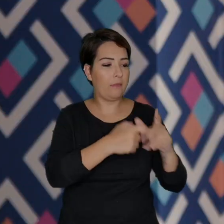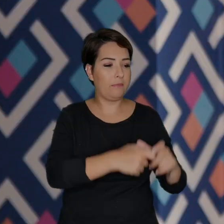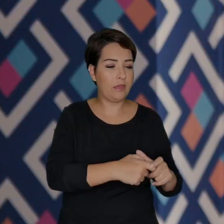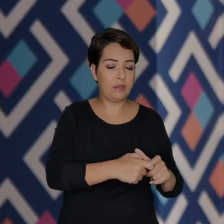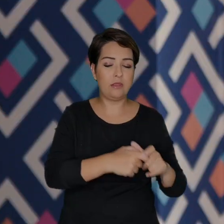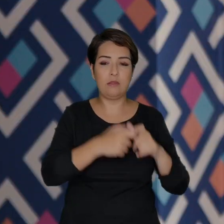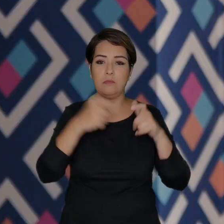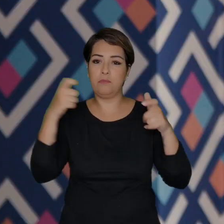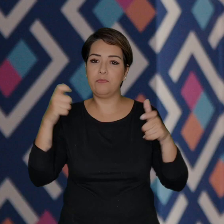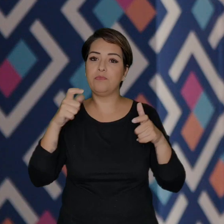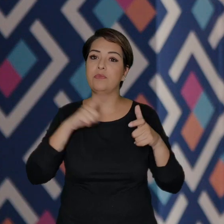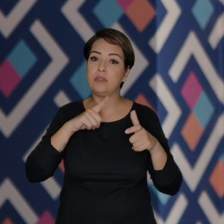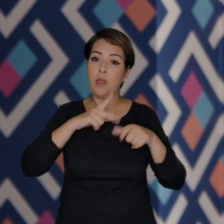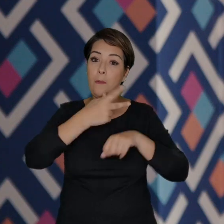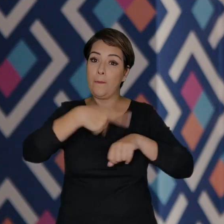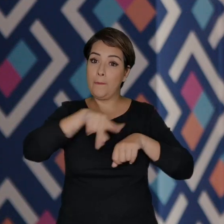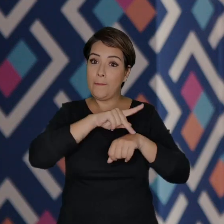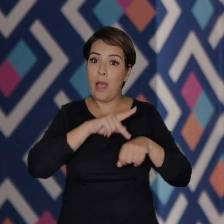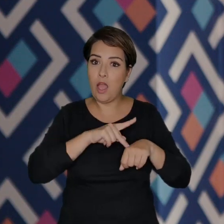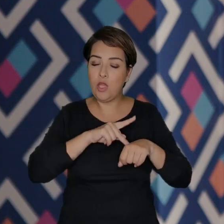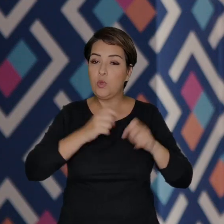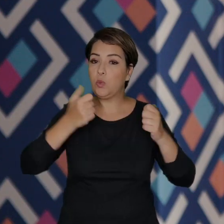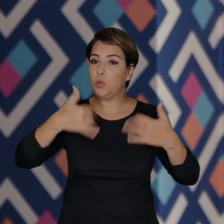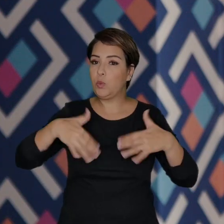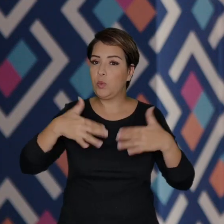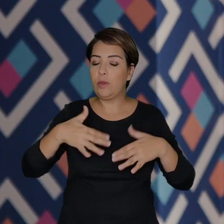A gente tem um país muito rico culturalmente,